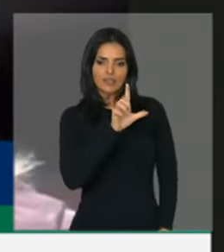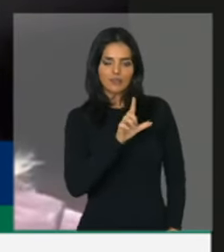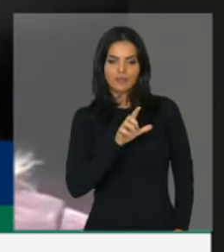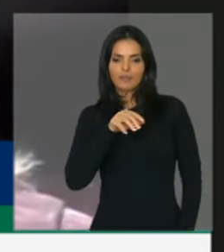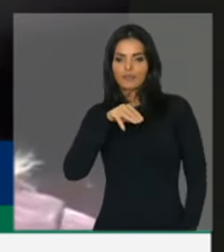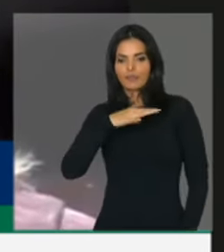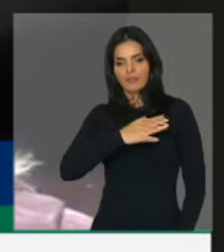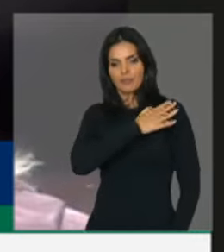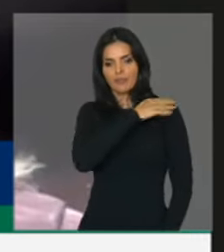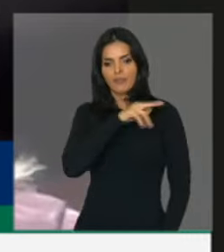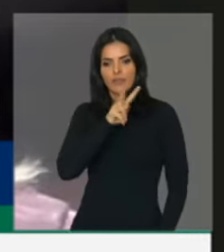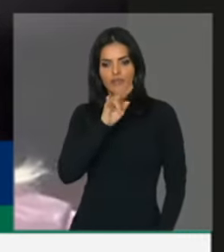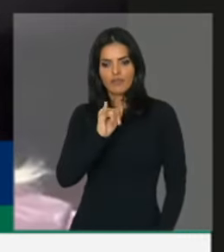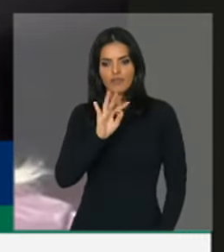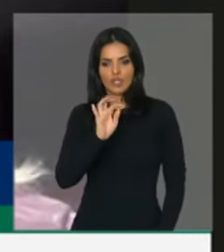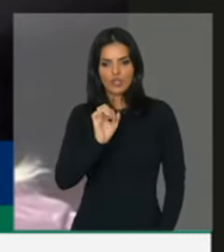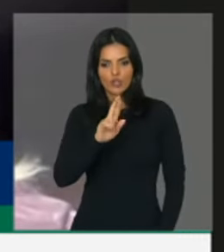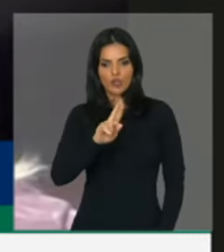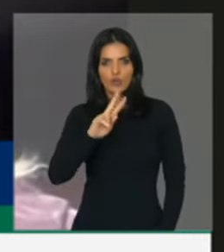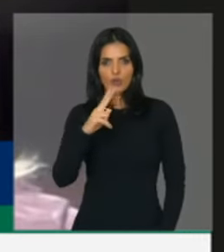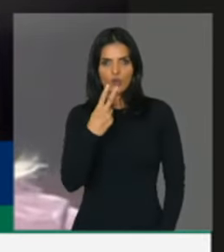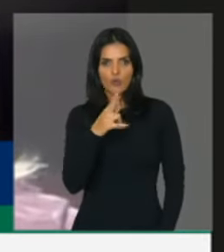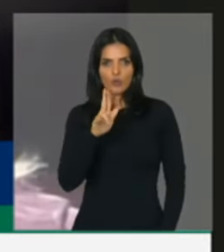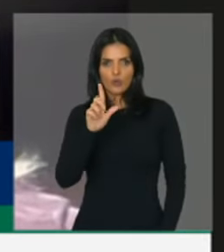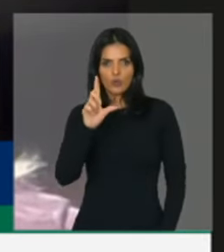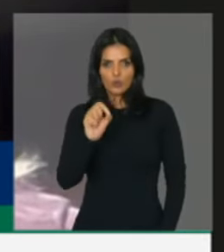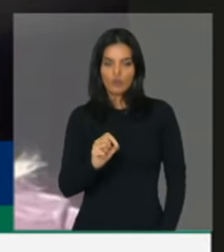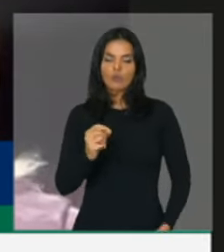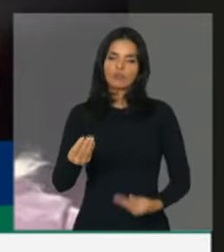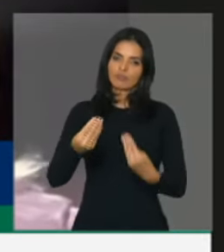ORIENTAR PELO MEU PARTIDO NESSA TARDE DE HOJE, EM CIMA